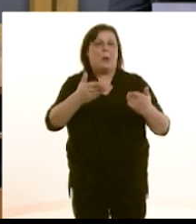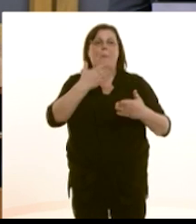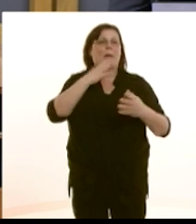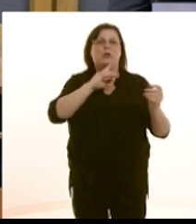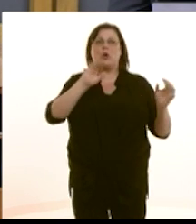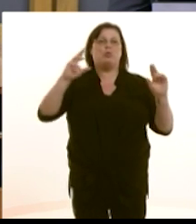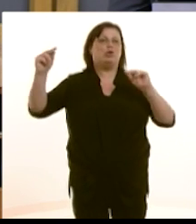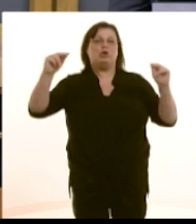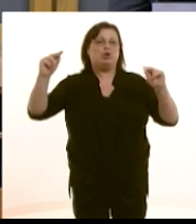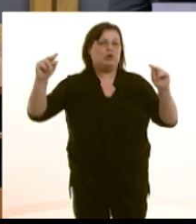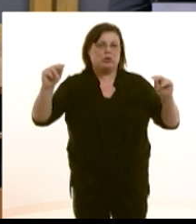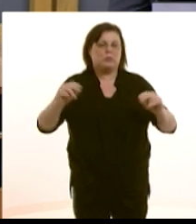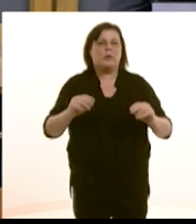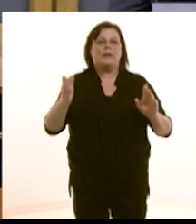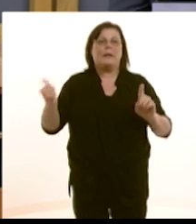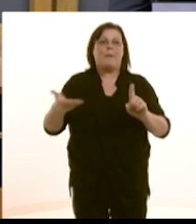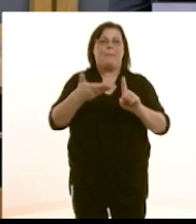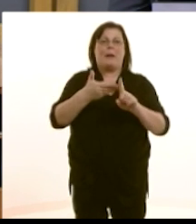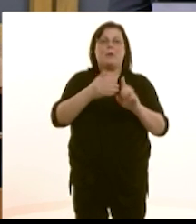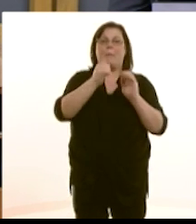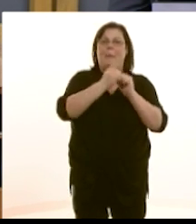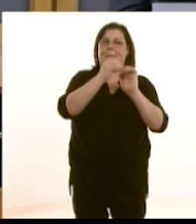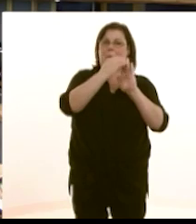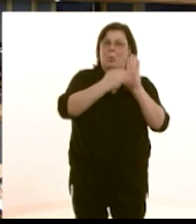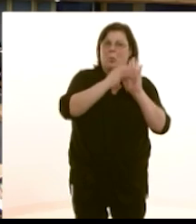Y Llywydd / The Presiding Officer: We now move back to questions on the paper. Question